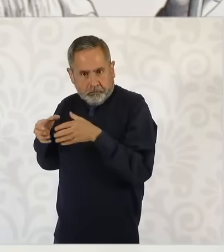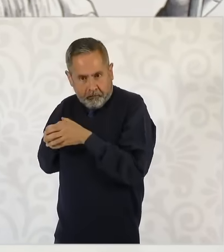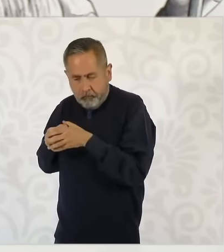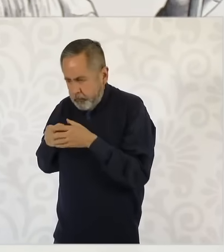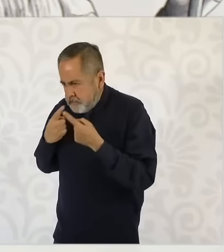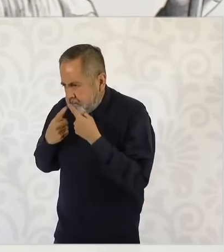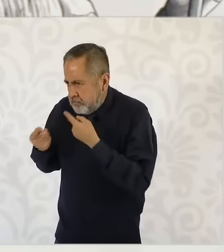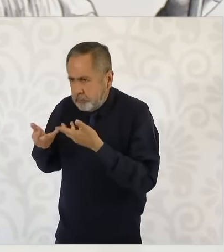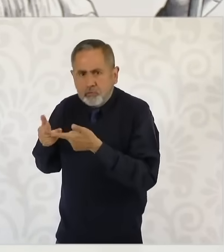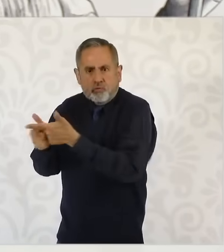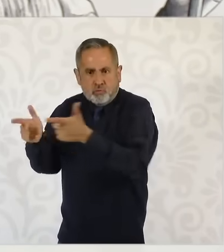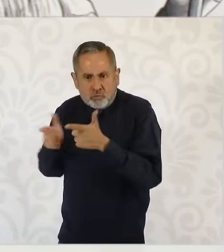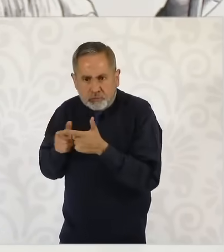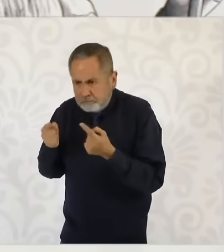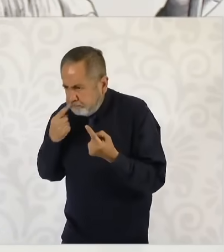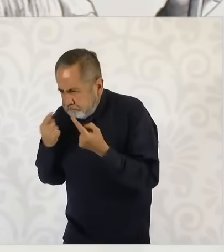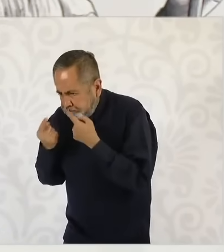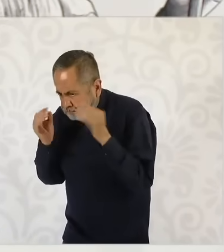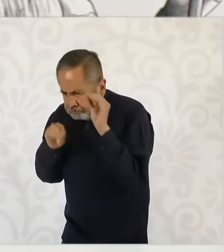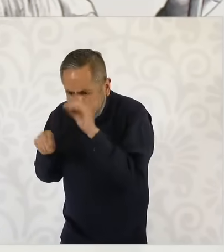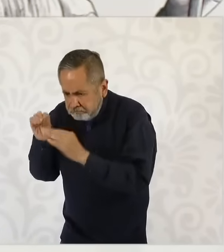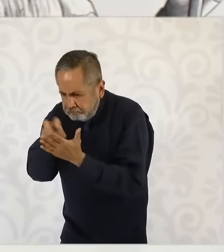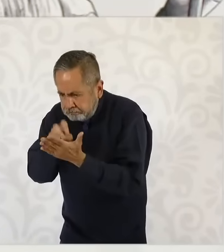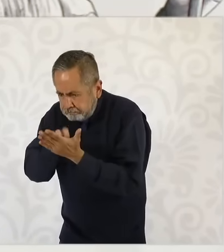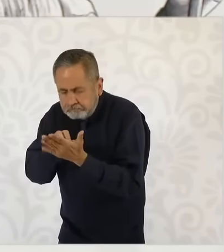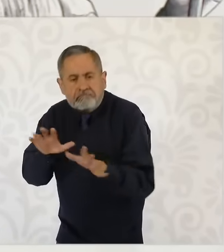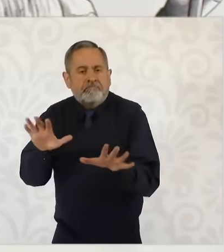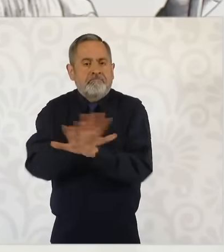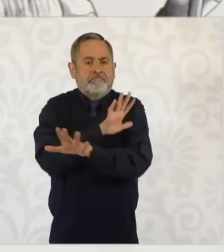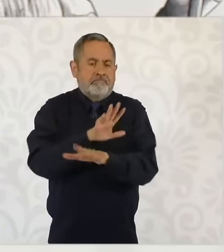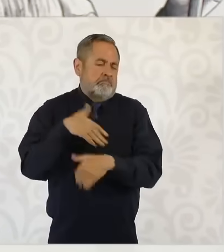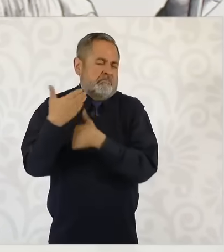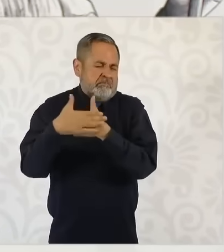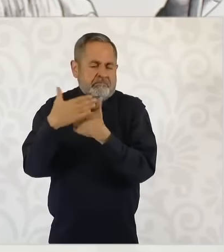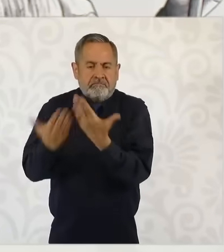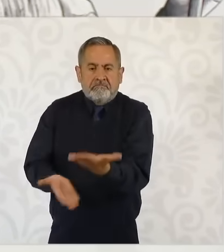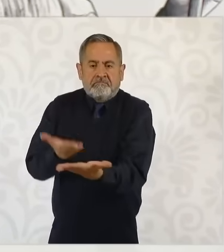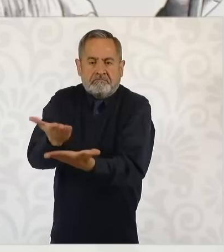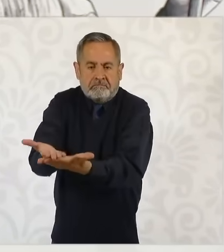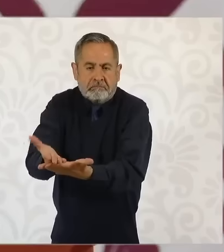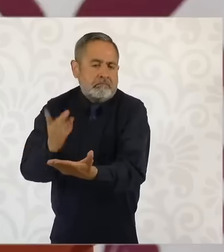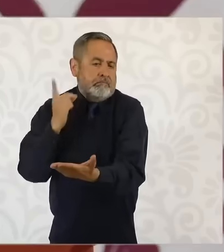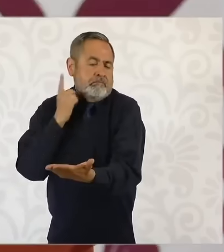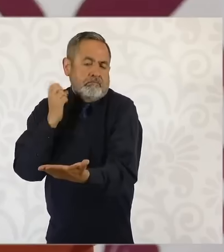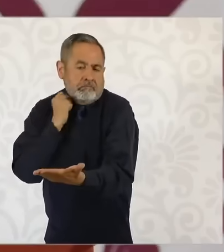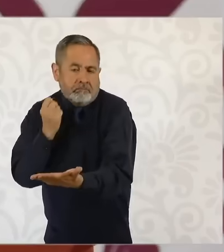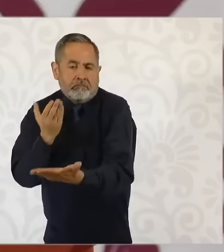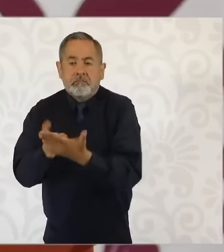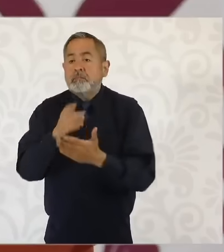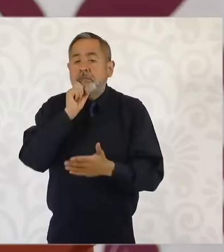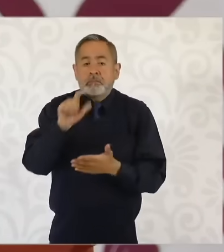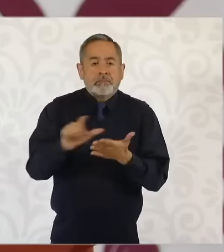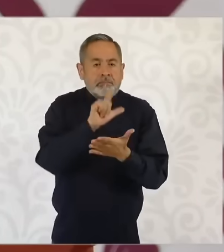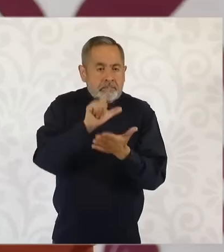y se va a presentar ya pronto entre otras también leyes de procedimiento que obienos que disminuyan